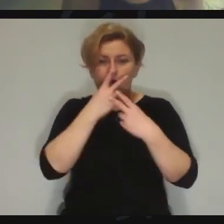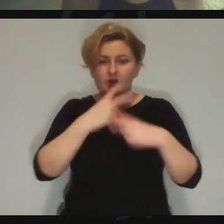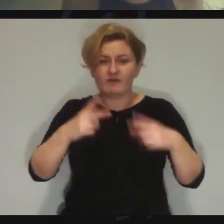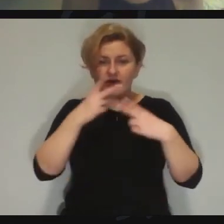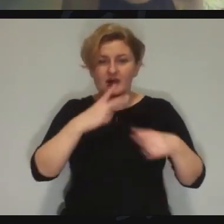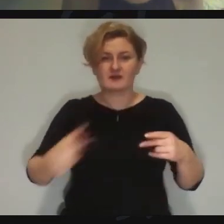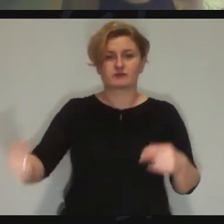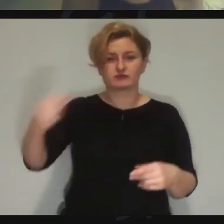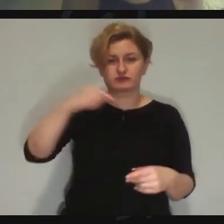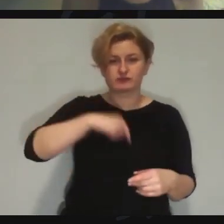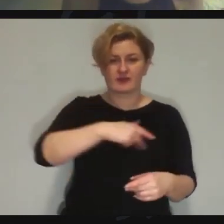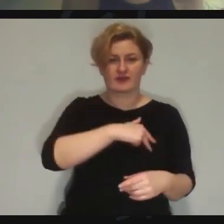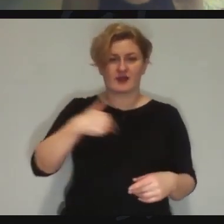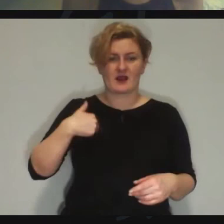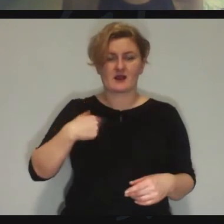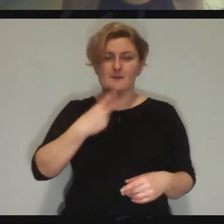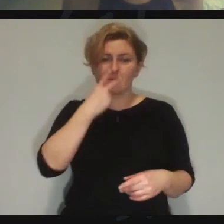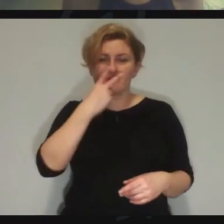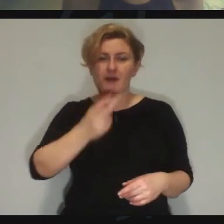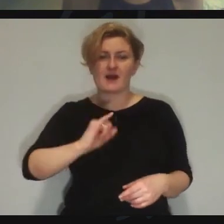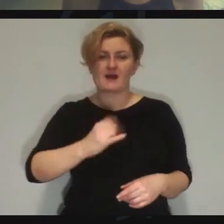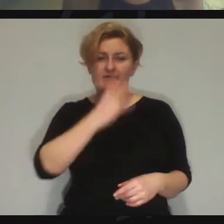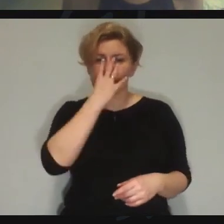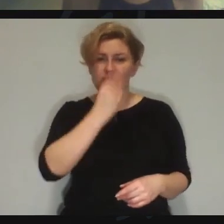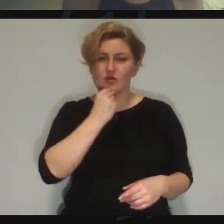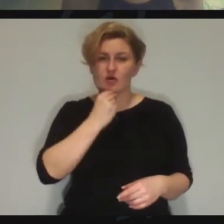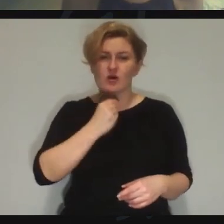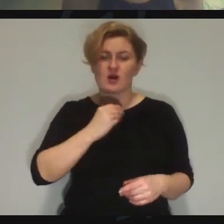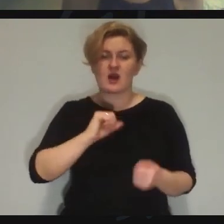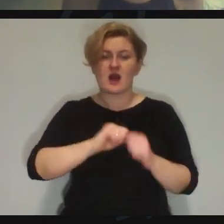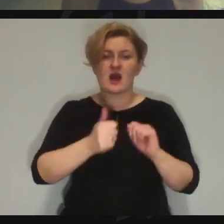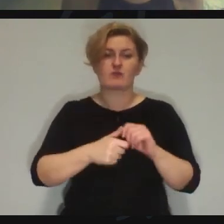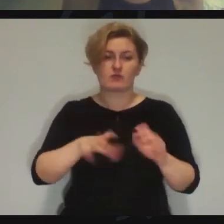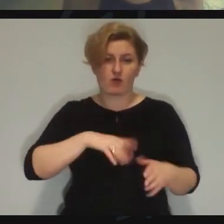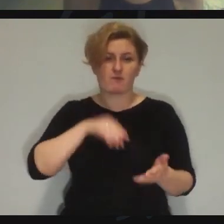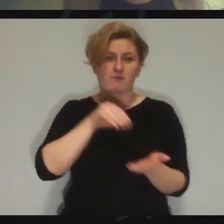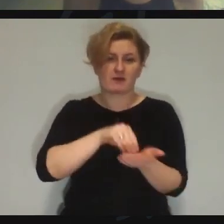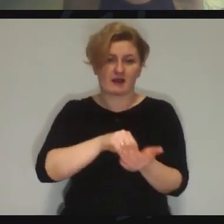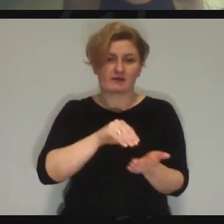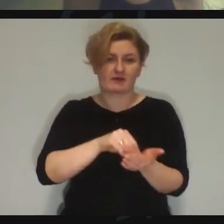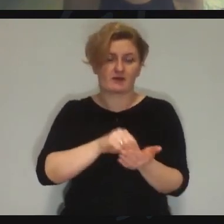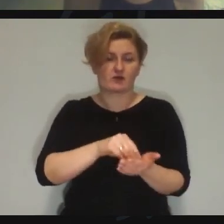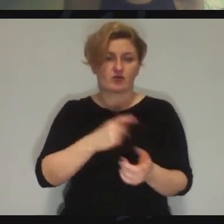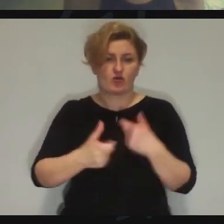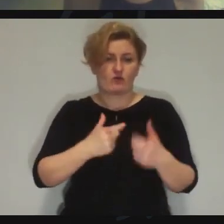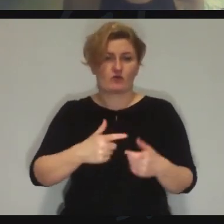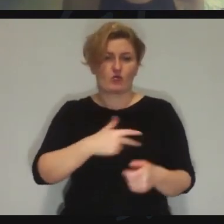Można popatrzeć na to, jak to wygląda oraz robić praktyki w naszym ośrodku cyrkowym.